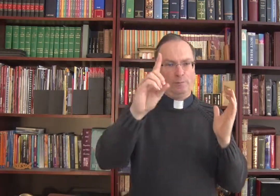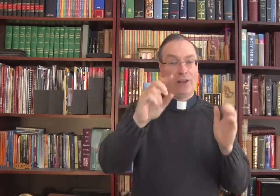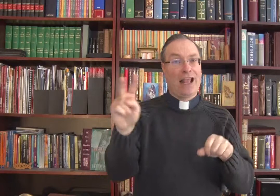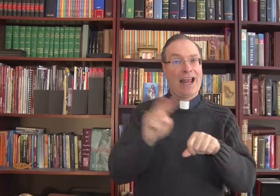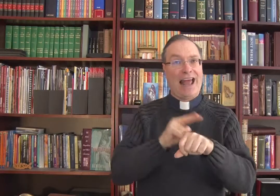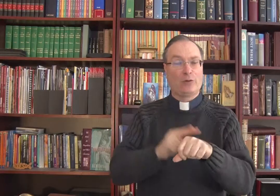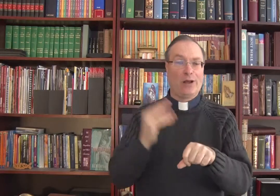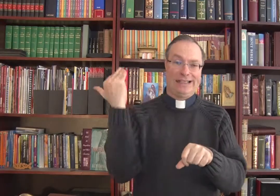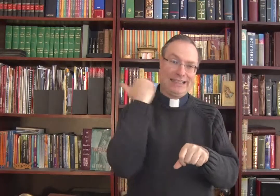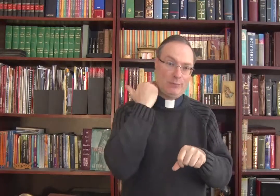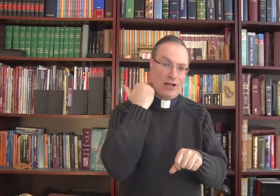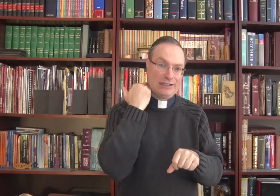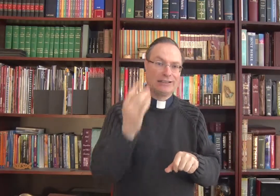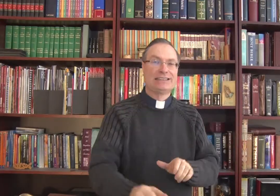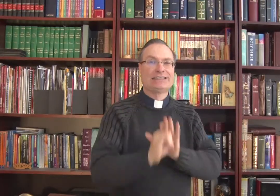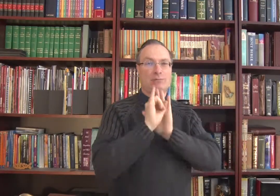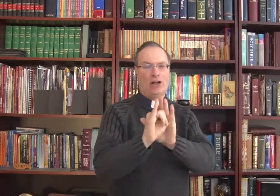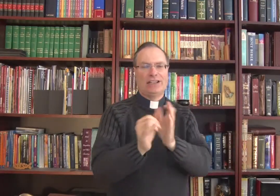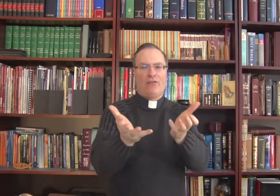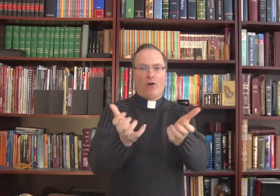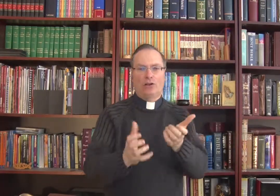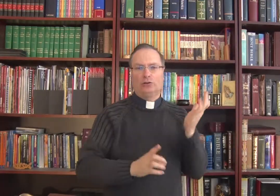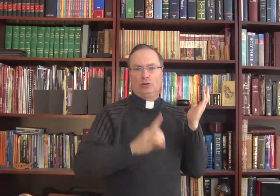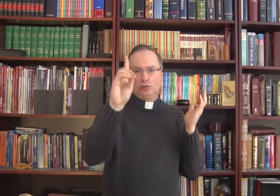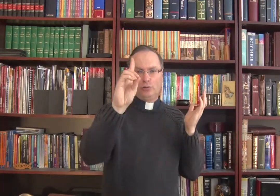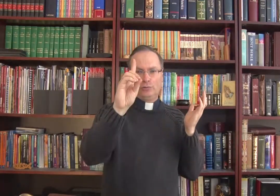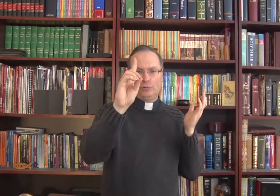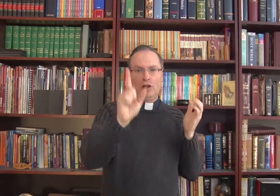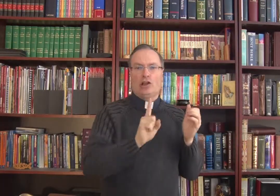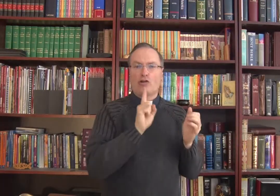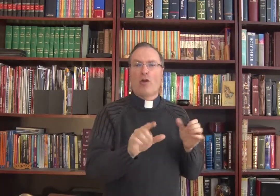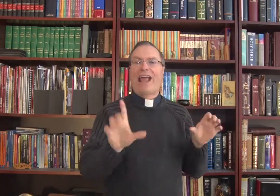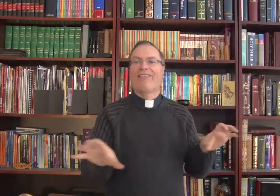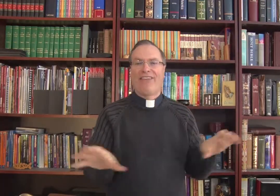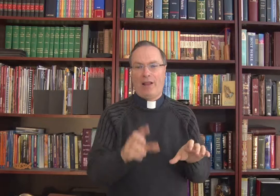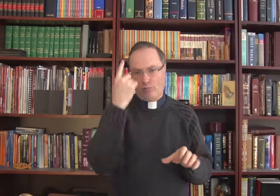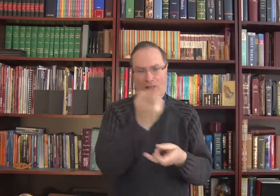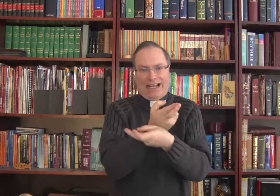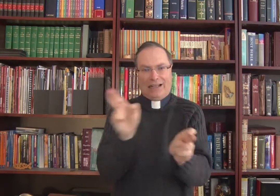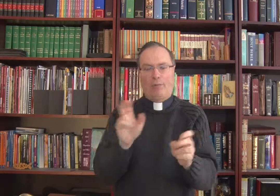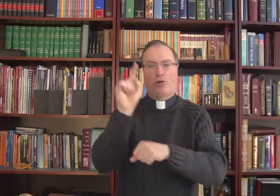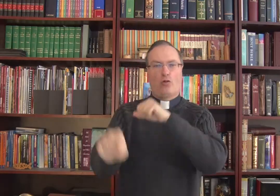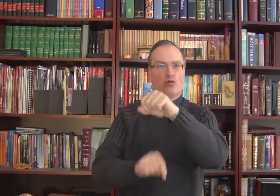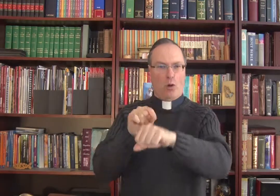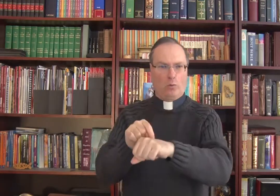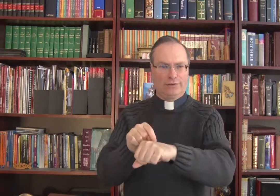L’Agneau immolé symbolise la volonté de Dieu, ce qui doit être fait pour la rédemption du monde.